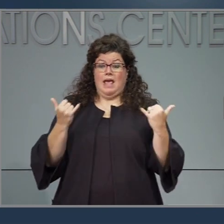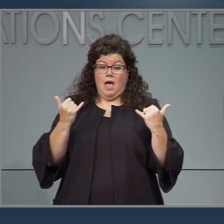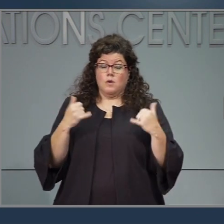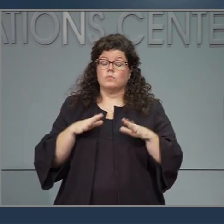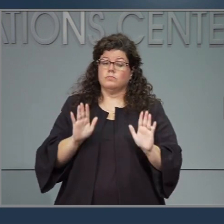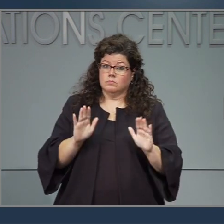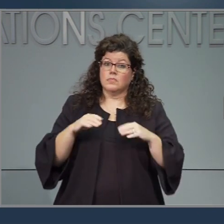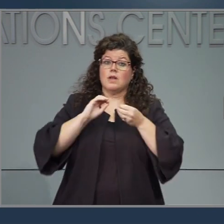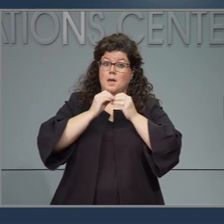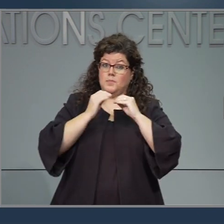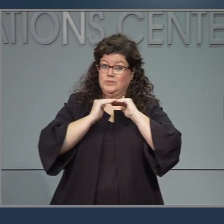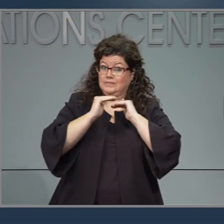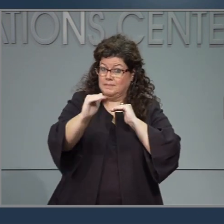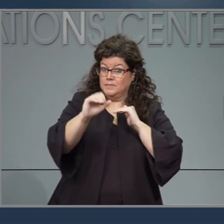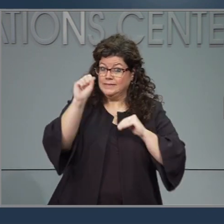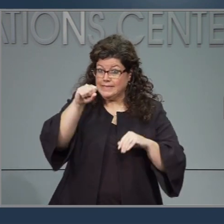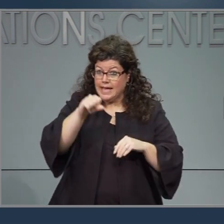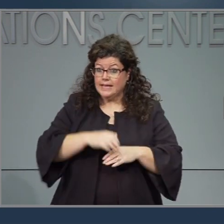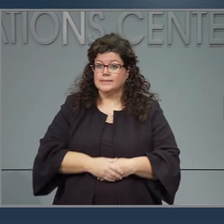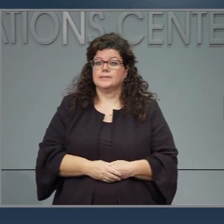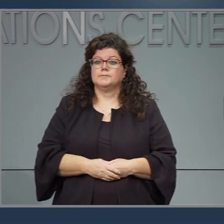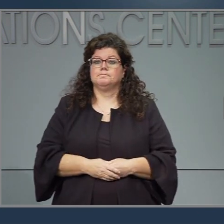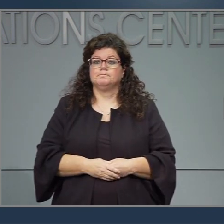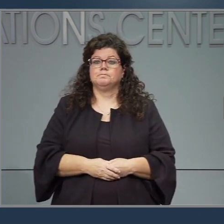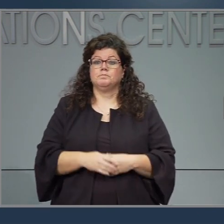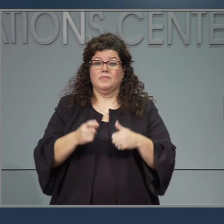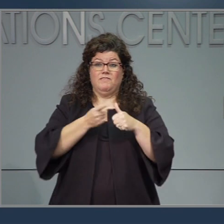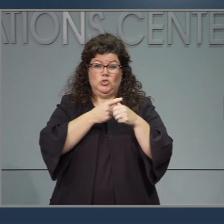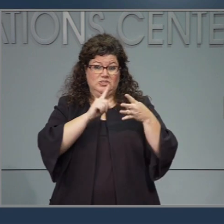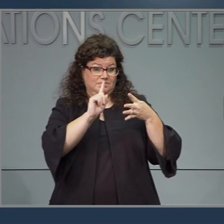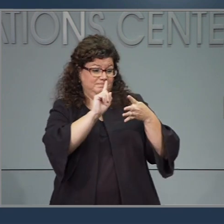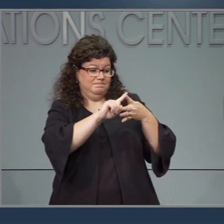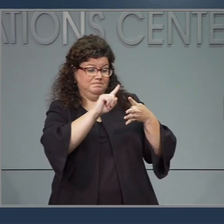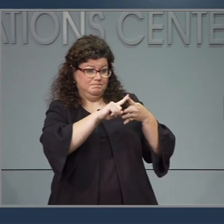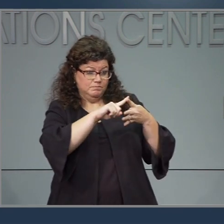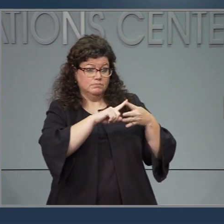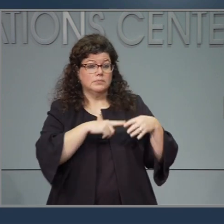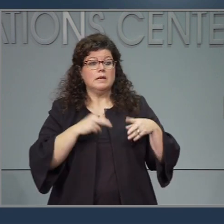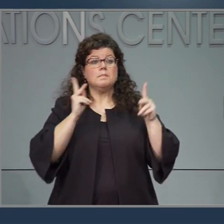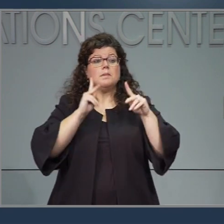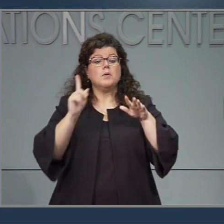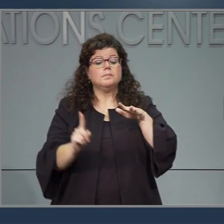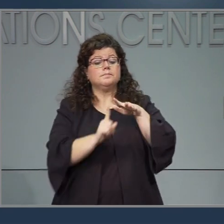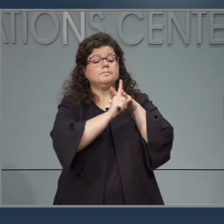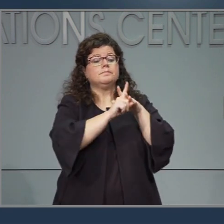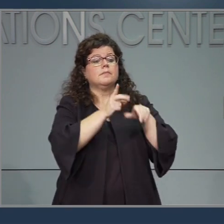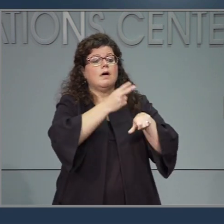número de personas en la primera gráfica de Irán, que vienen a la sala de emergencias con síntomas